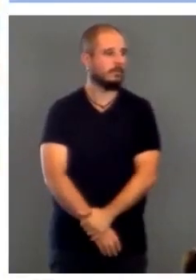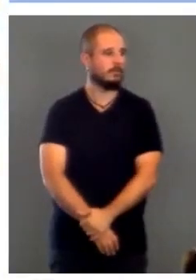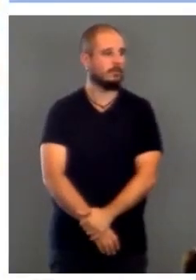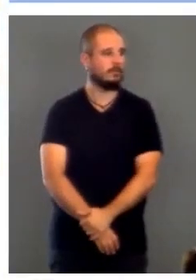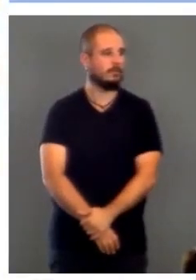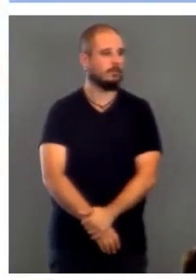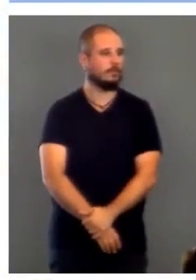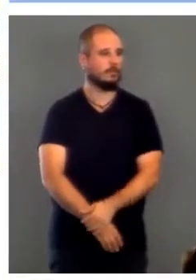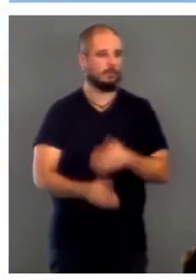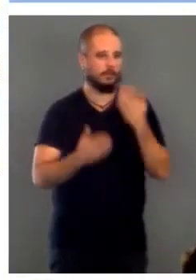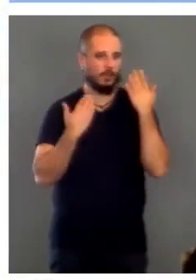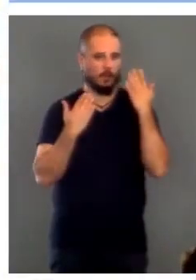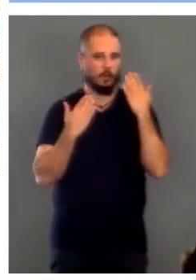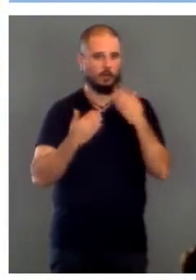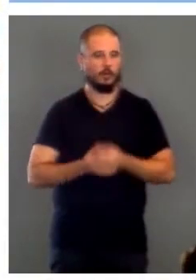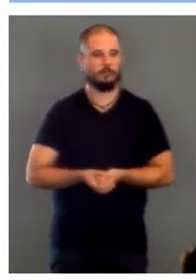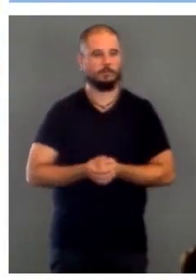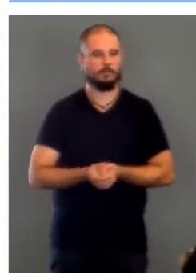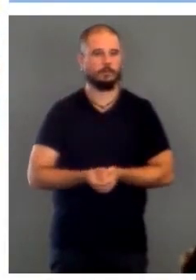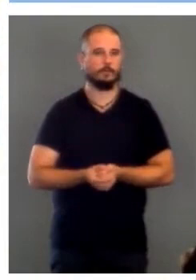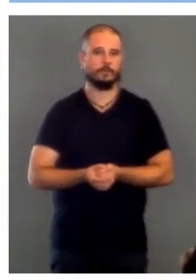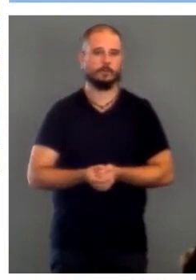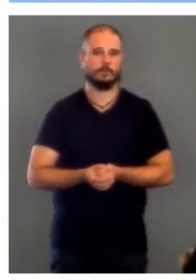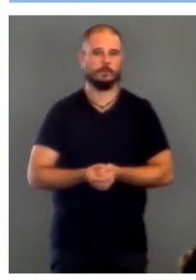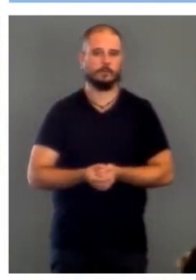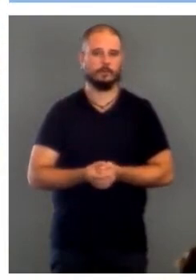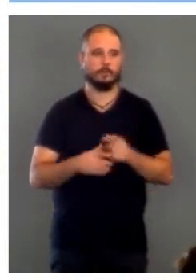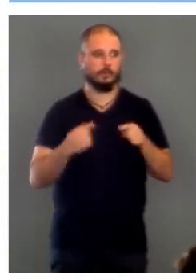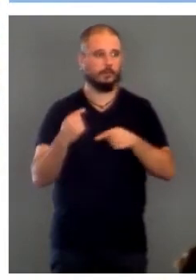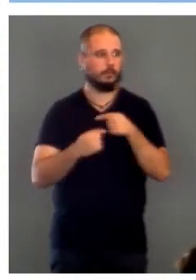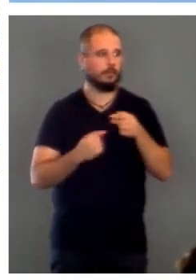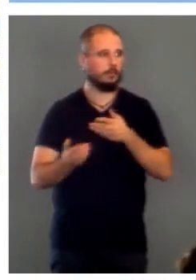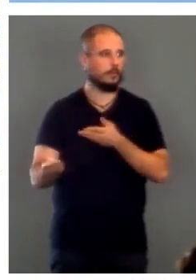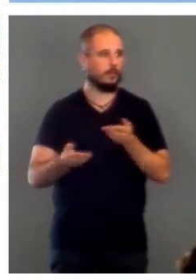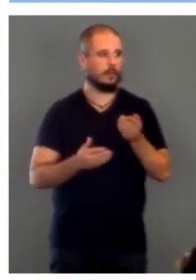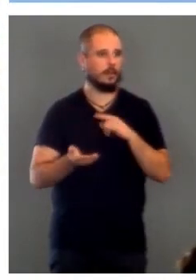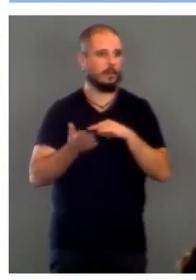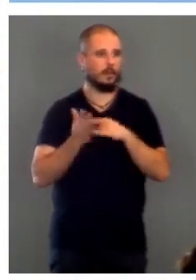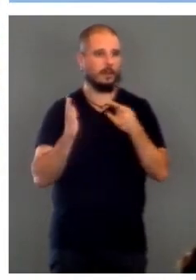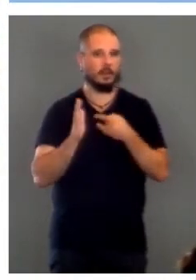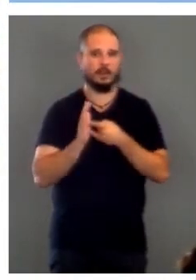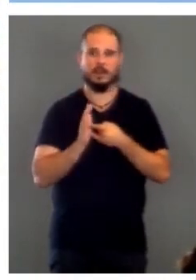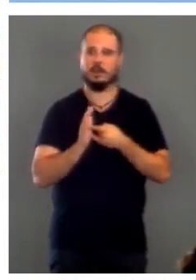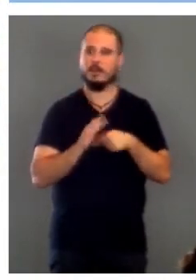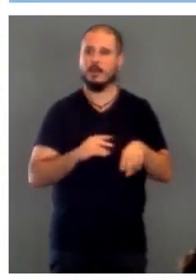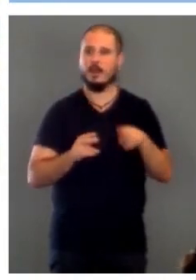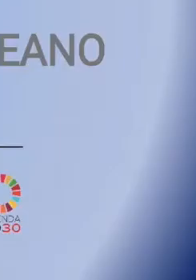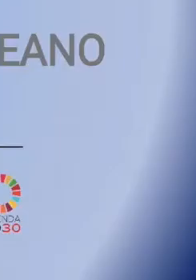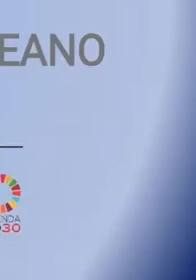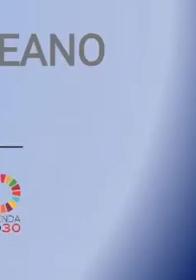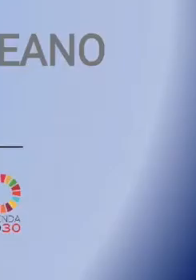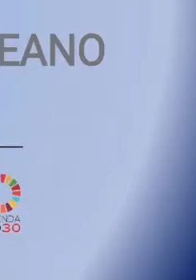Enhorabuena Pachi Nuestra siguiente invitada es ingeniera técnico agrícola trabajada en proyectos de I + D y un día